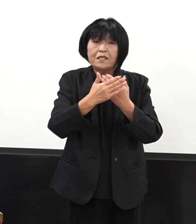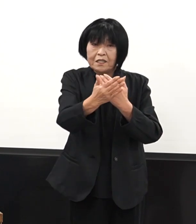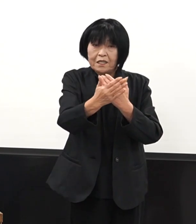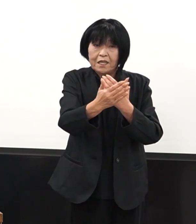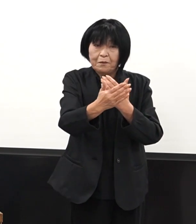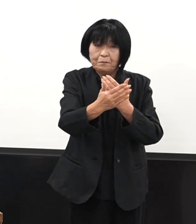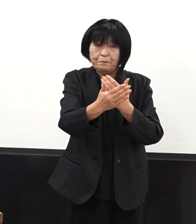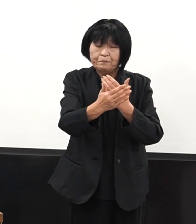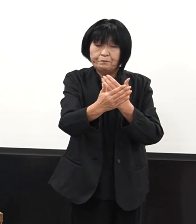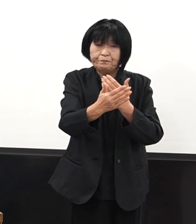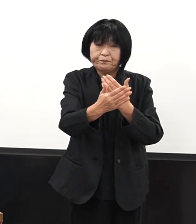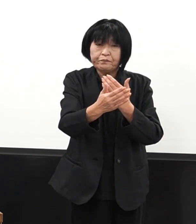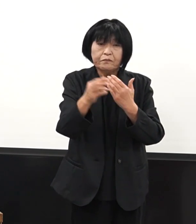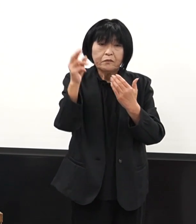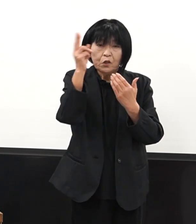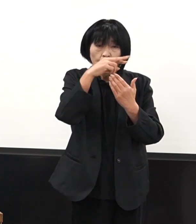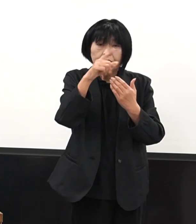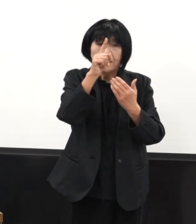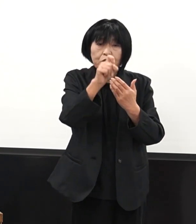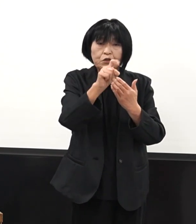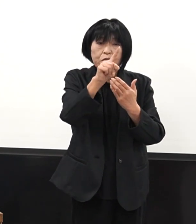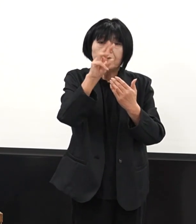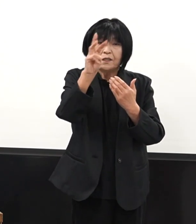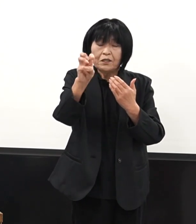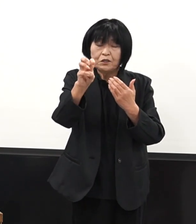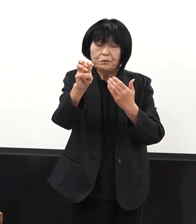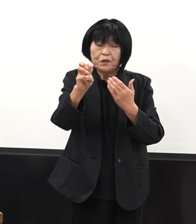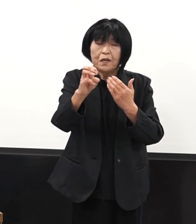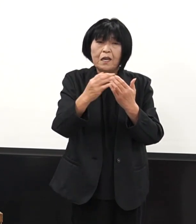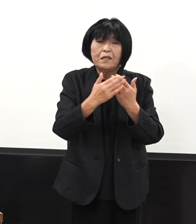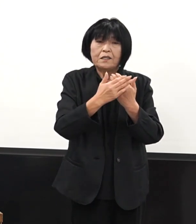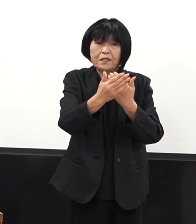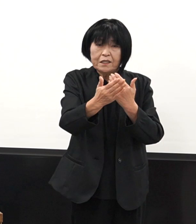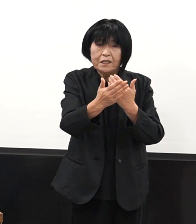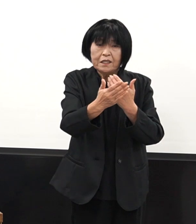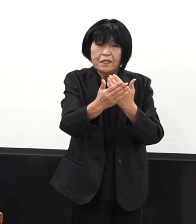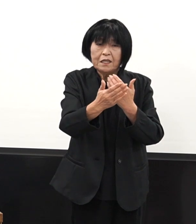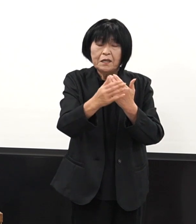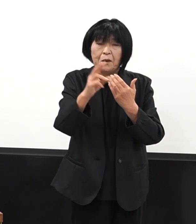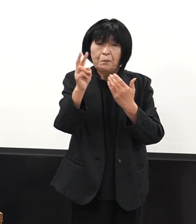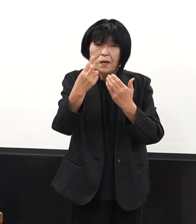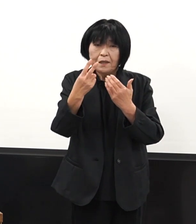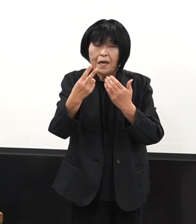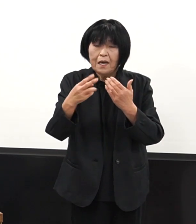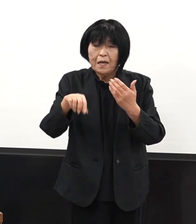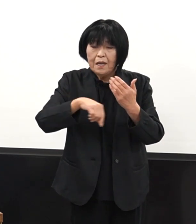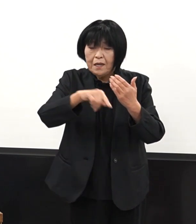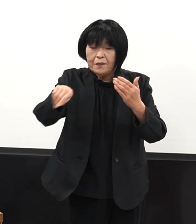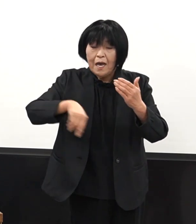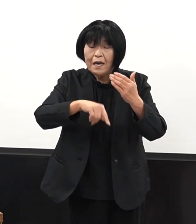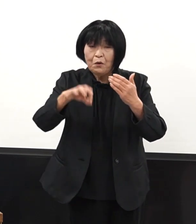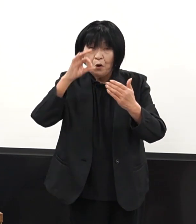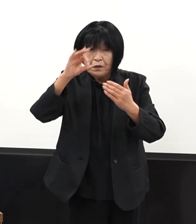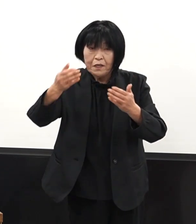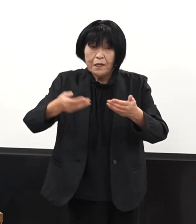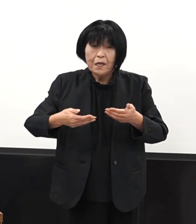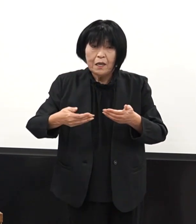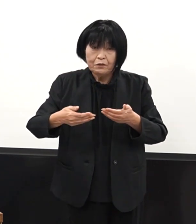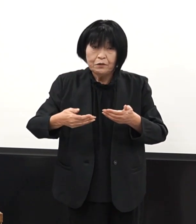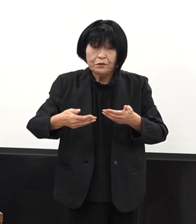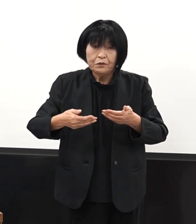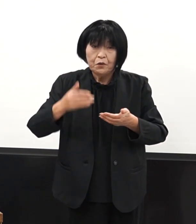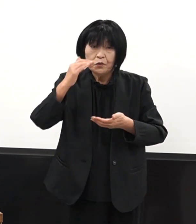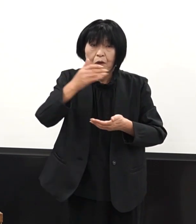午前11時30分から、竣工式及び内覧会を開催いたします